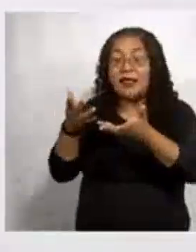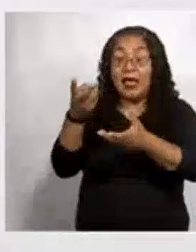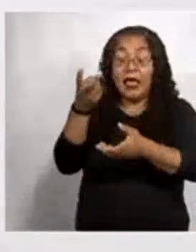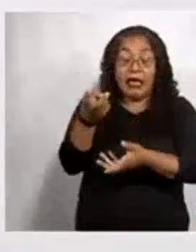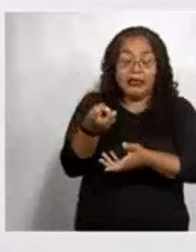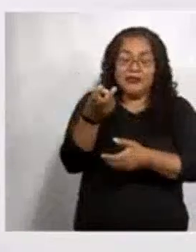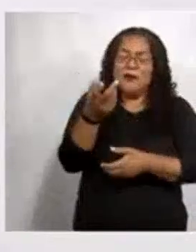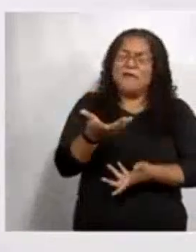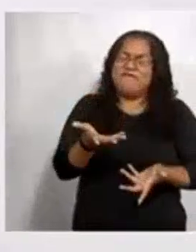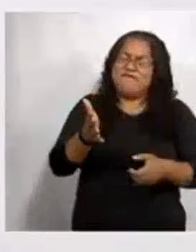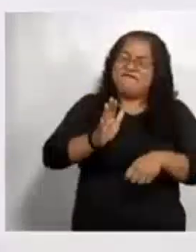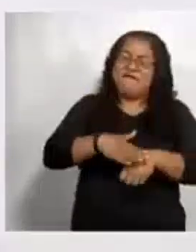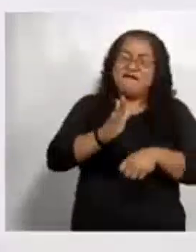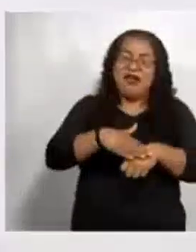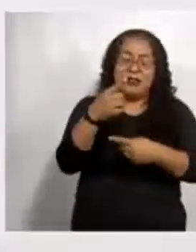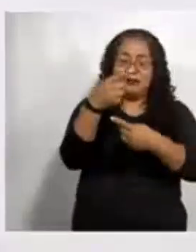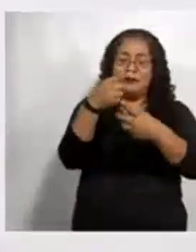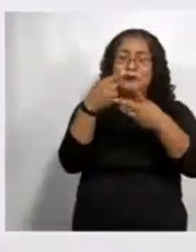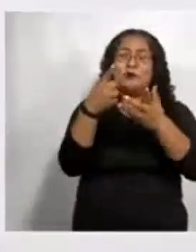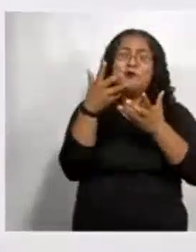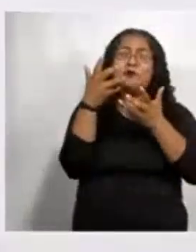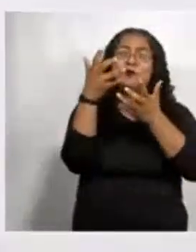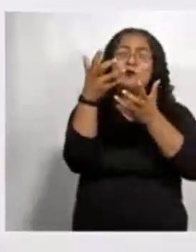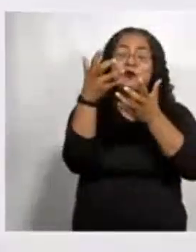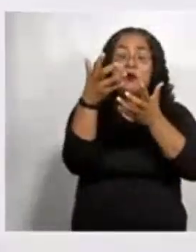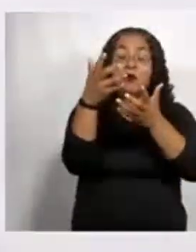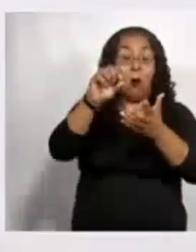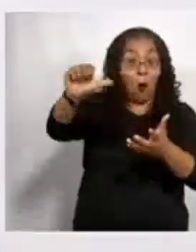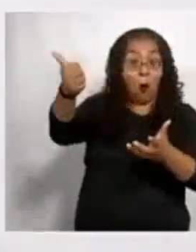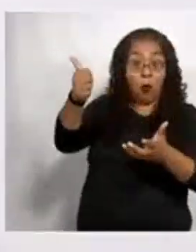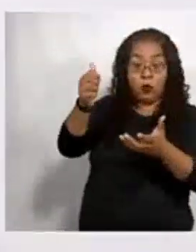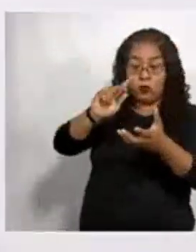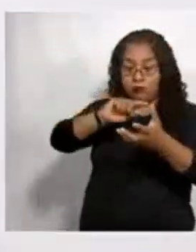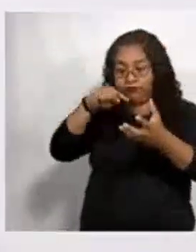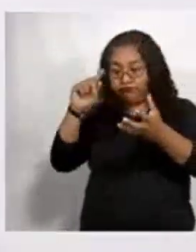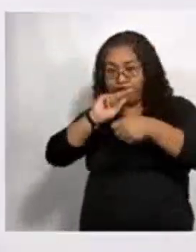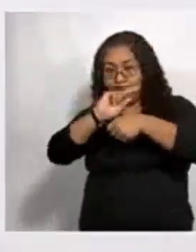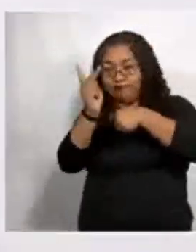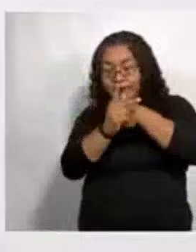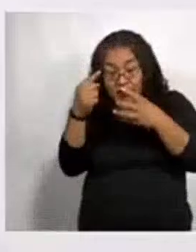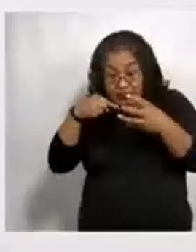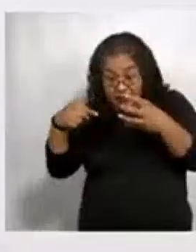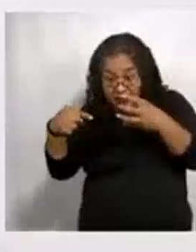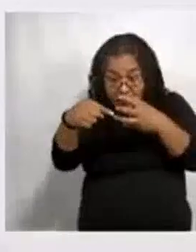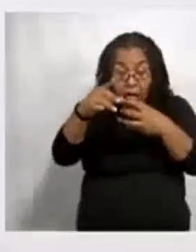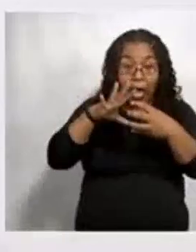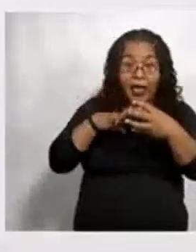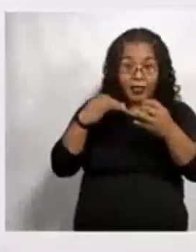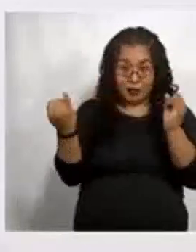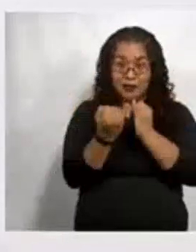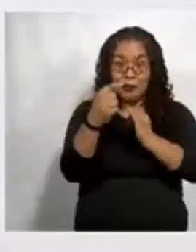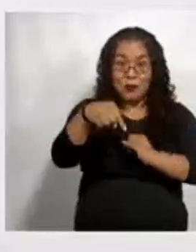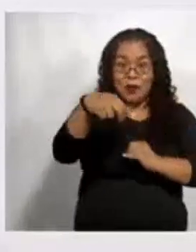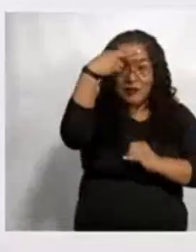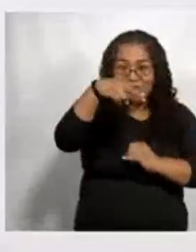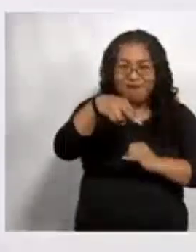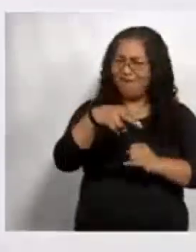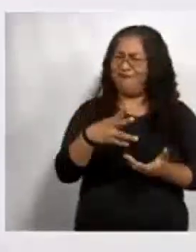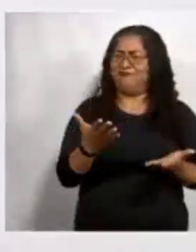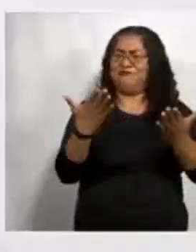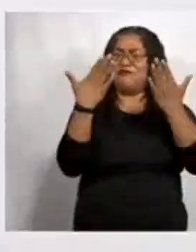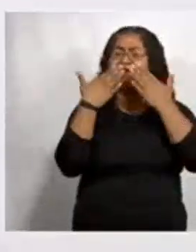ambicioso de cualquier país del mundo. Ningún país tiene salud casa por casa, pero además ningún